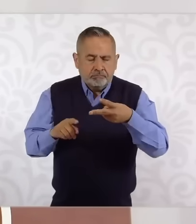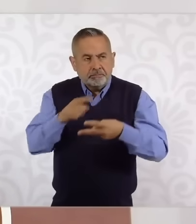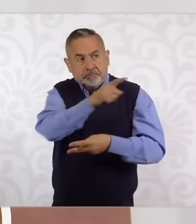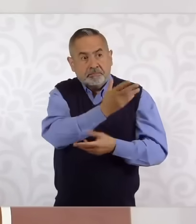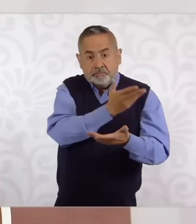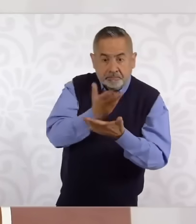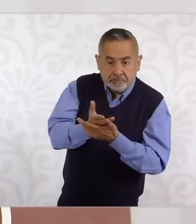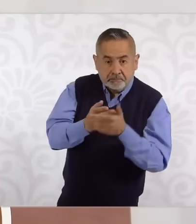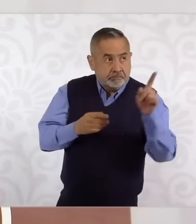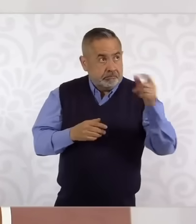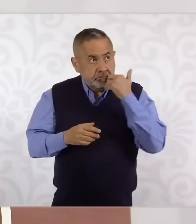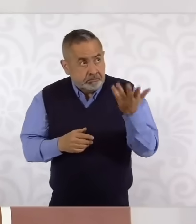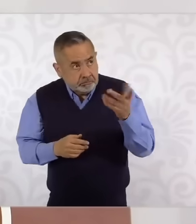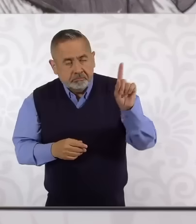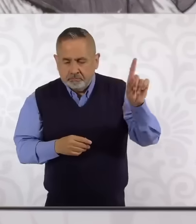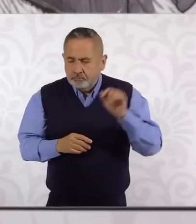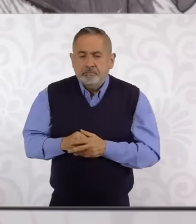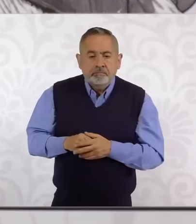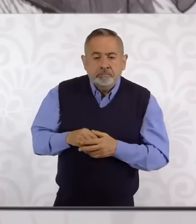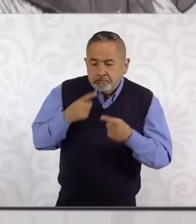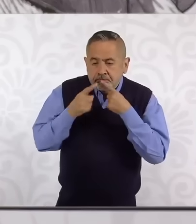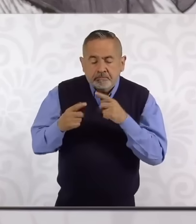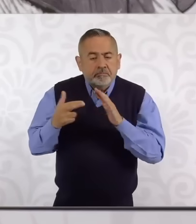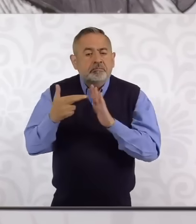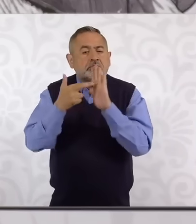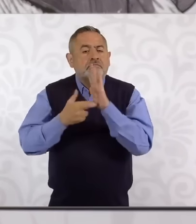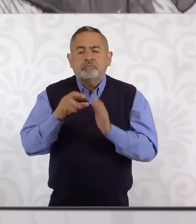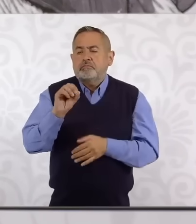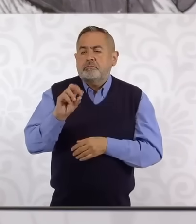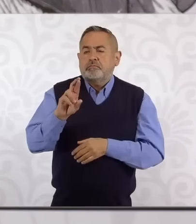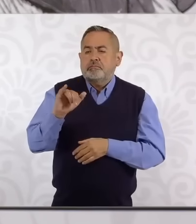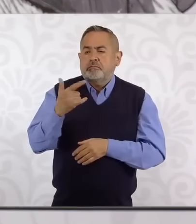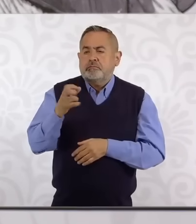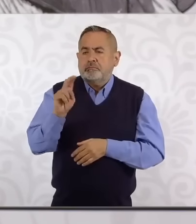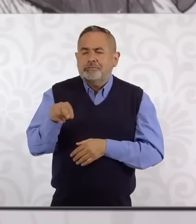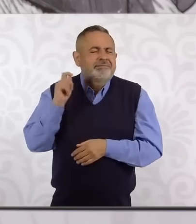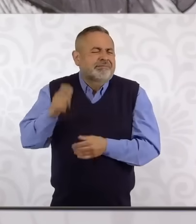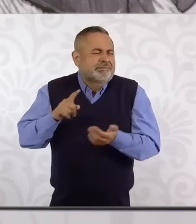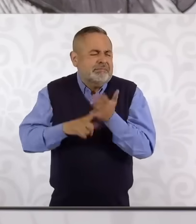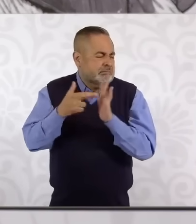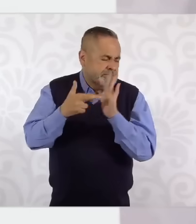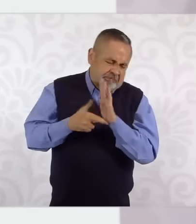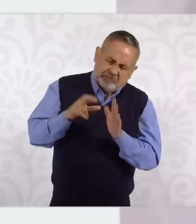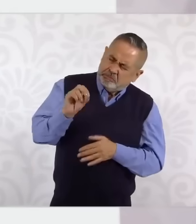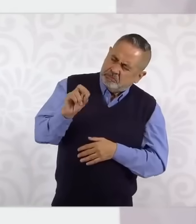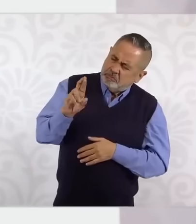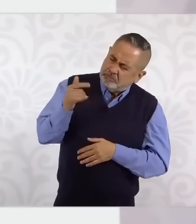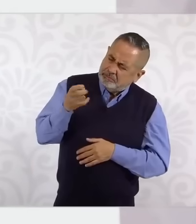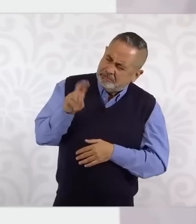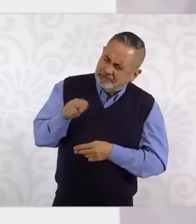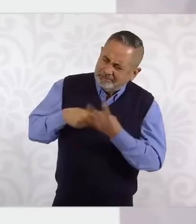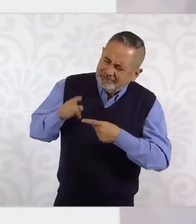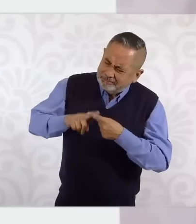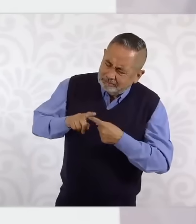que es eh garantizar las reglas de origen. ¿Qué quiere decir eso? Que lo que se produce en México